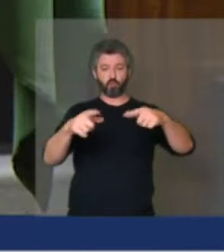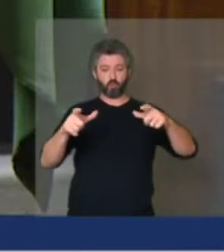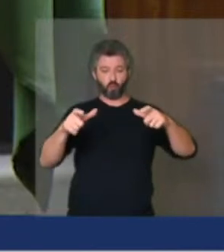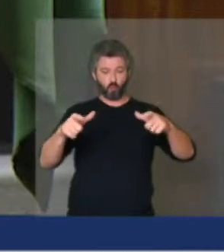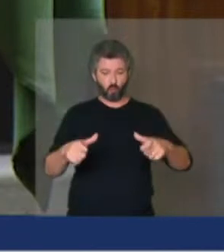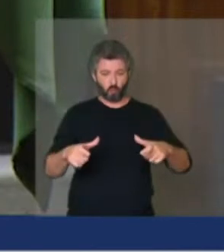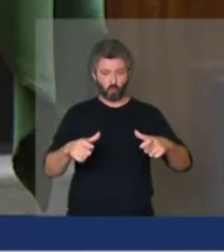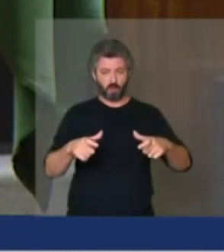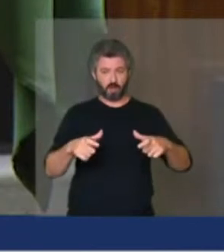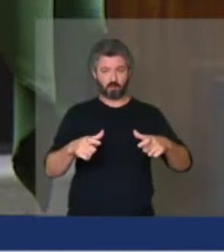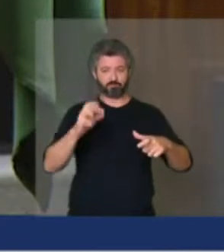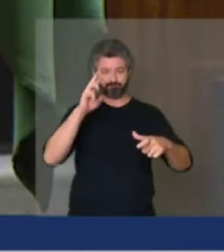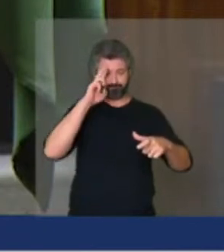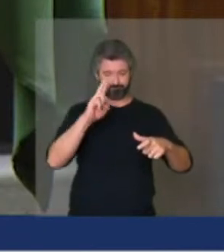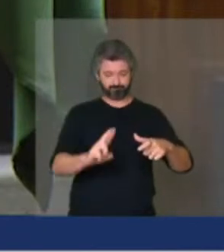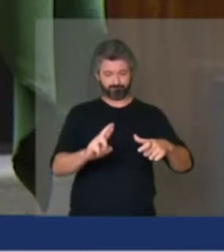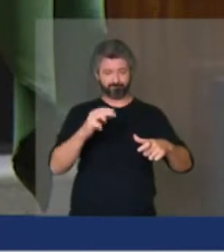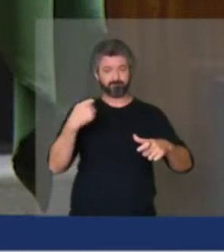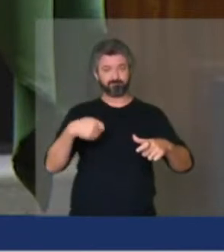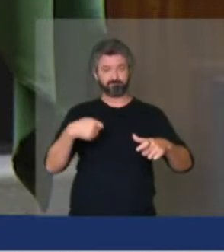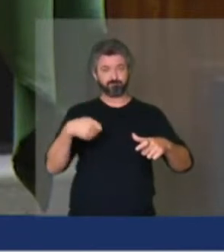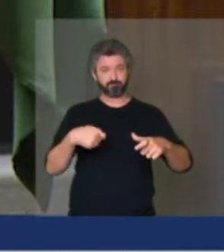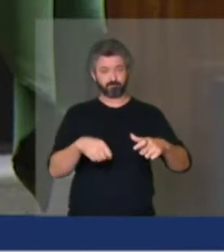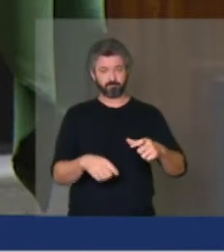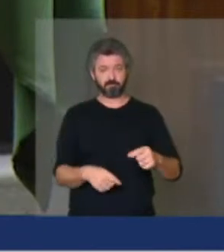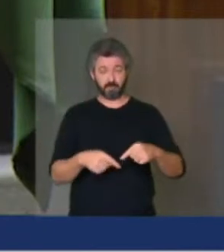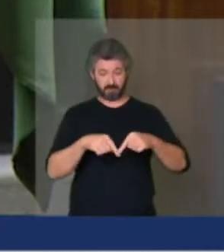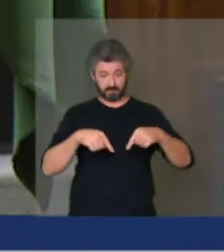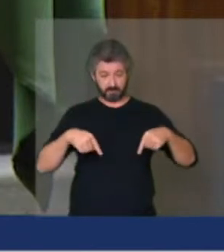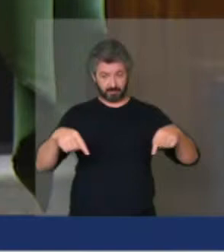SER RESPEITADA E UMA TERRITORIALIDADE ONDE A VIDA ACONTECE É NO MUNICÍPIO QUE A VIDA ACONTECE É NO